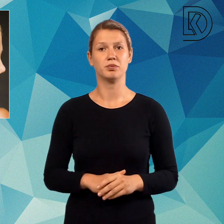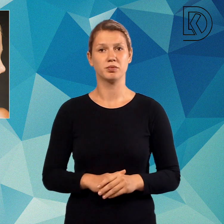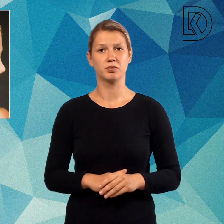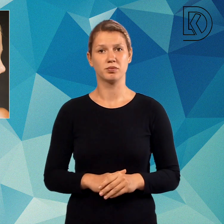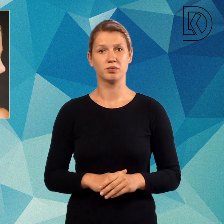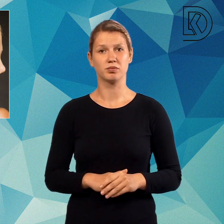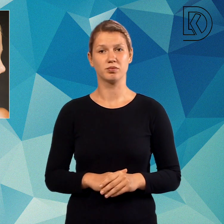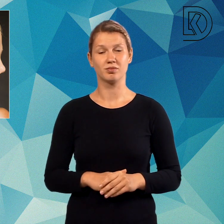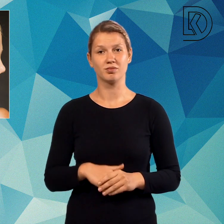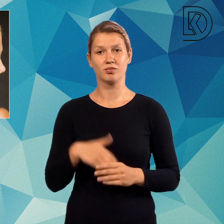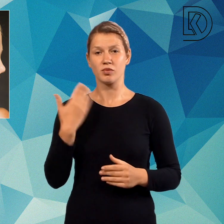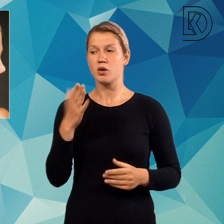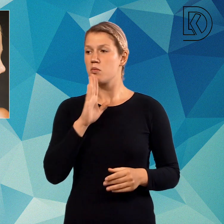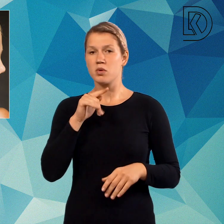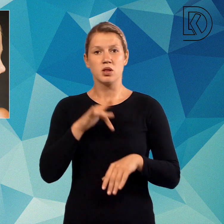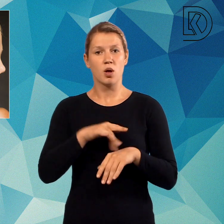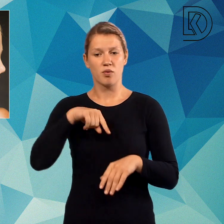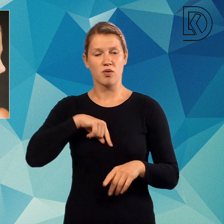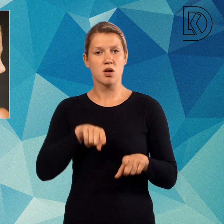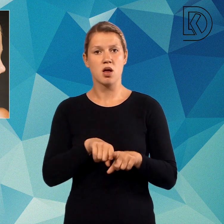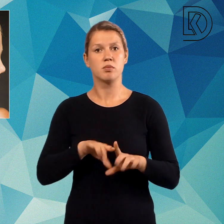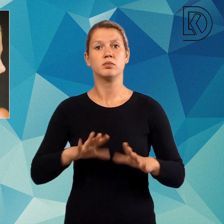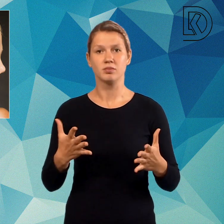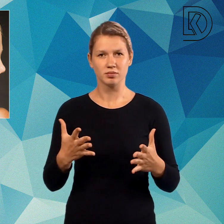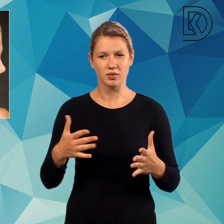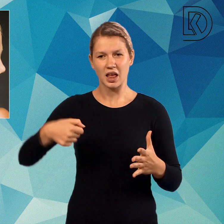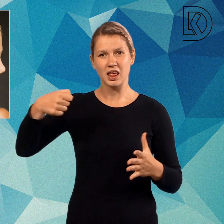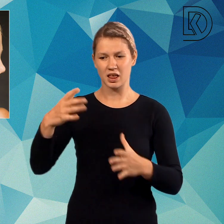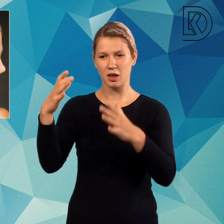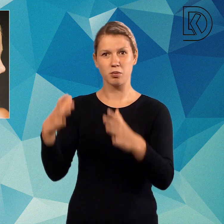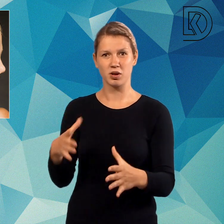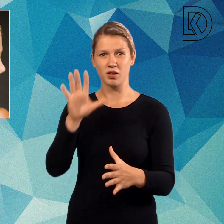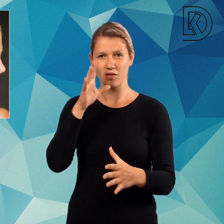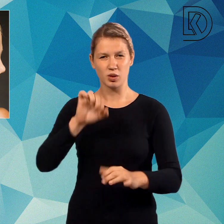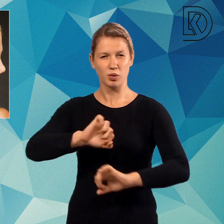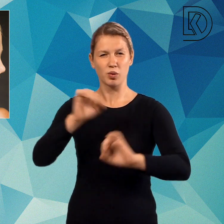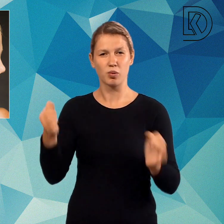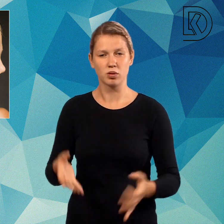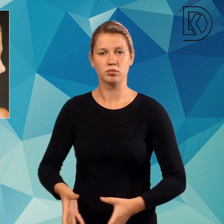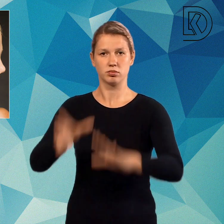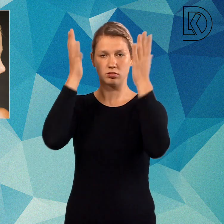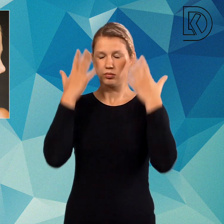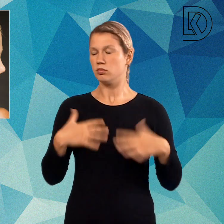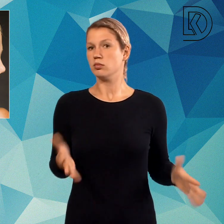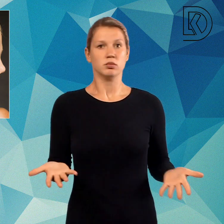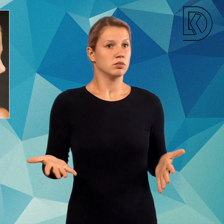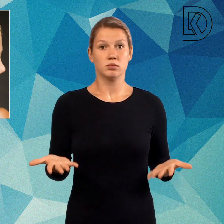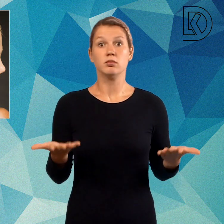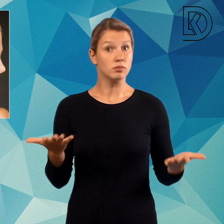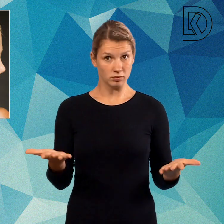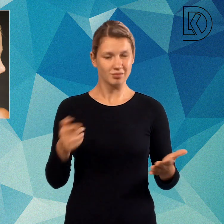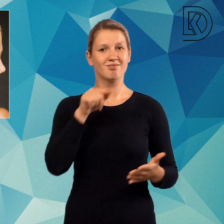Tačiau išleidus reklamą mergina jautėsi, tarsi ant jos būtų užpiltas šaltas kibiras vandens: